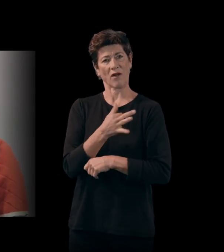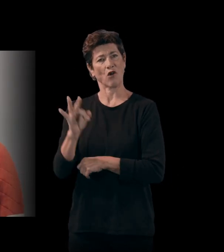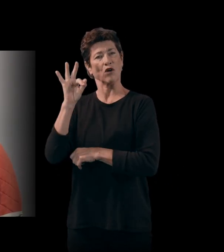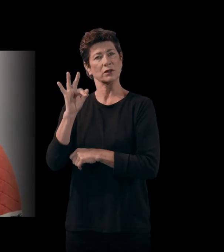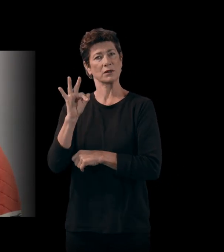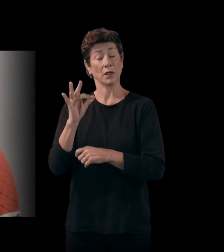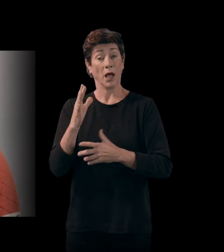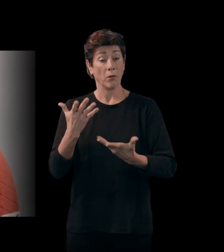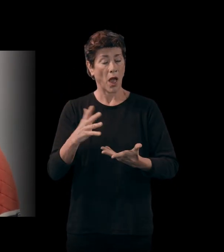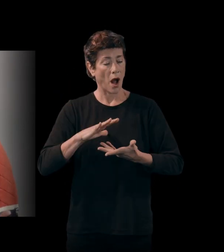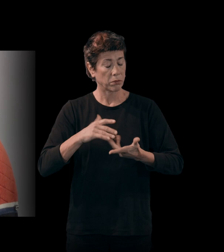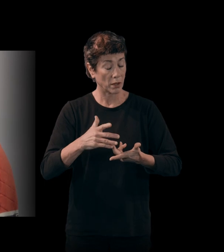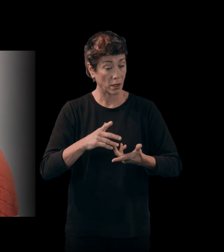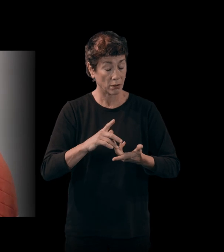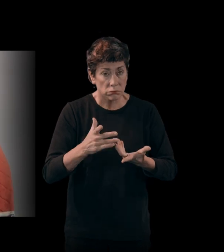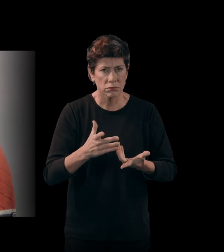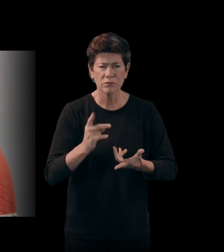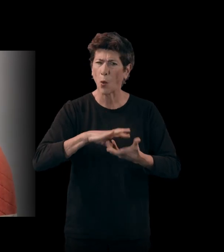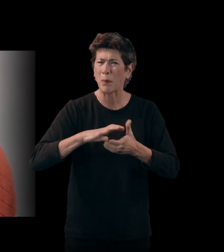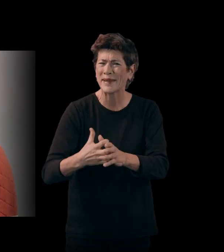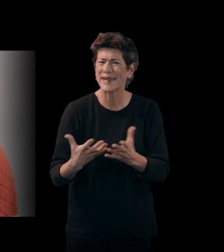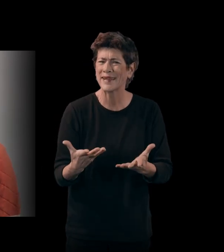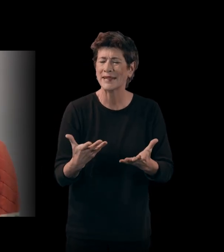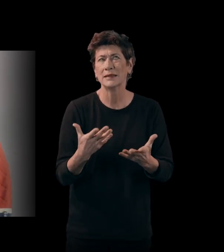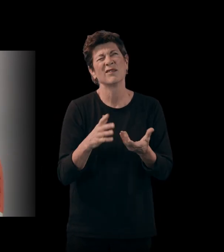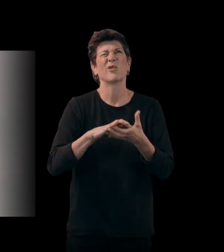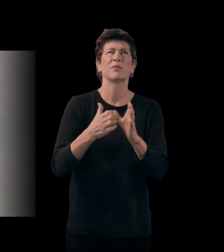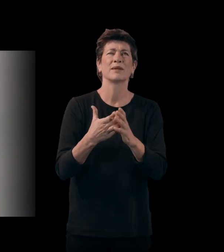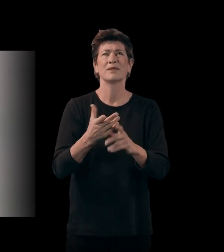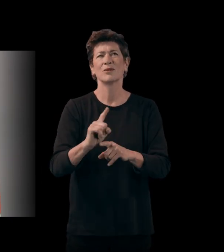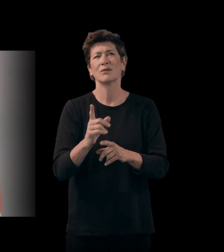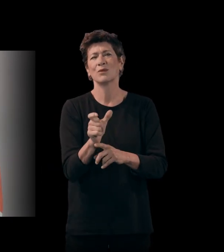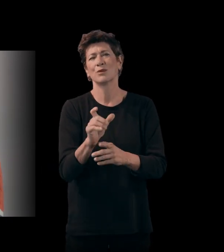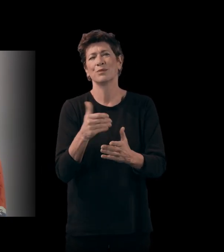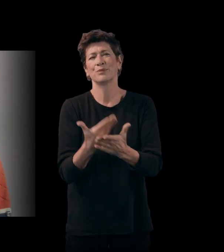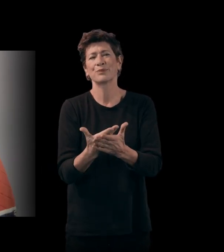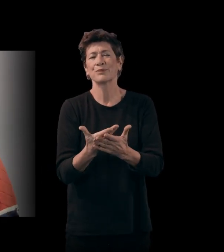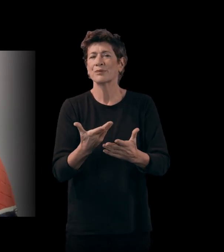Tout devient complexe. Enfin, complexe, ce n'est même pas le mot. Parce qu'en fait ce n'est pas une question de complexité,